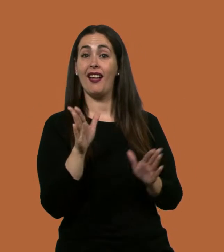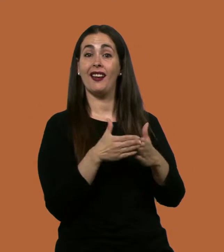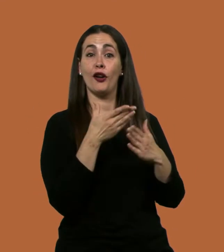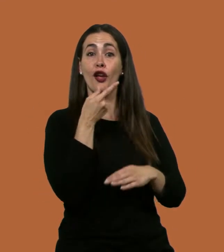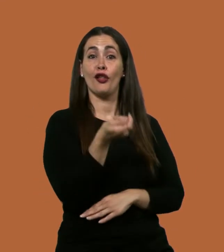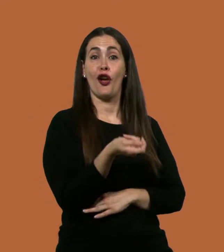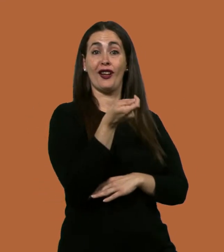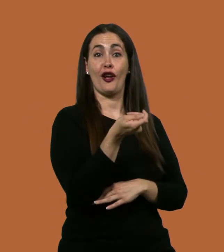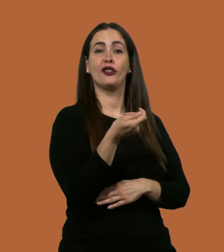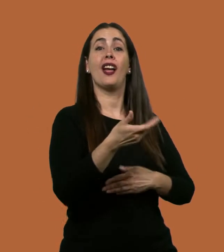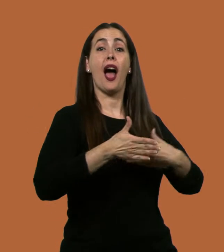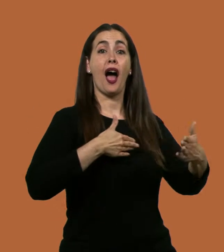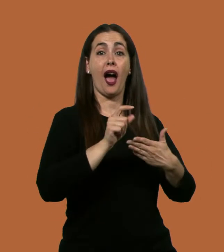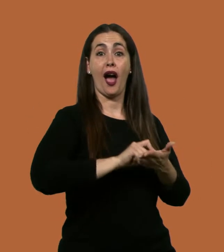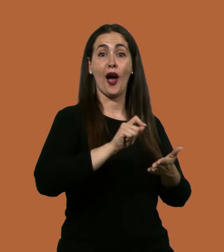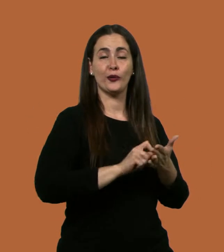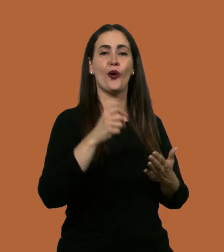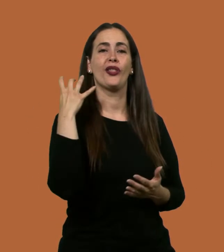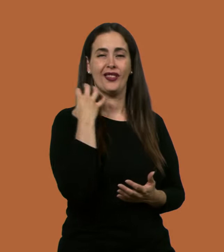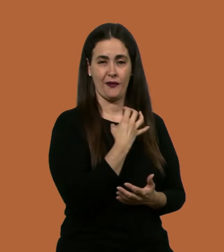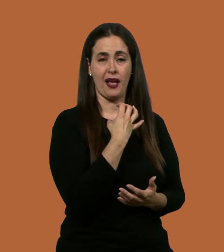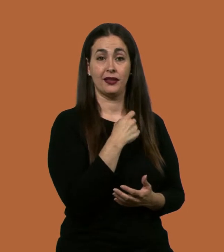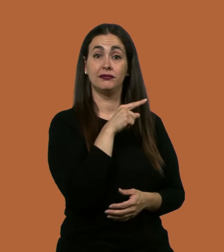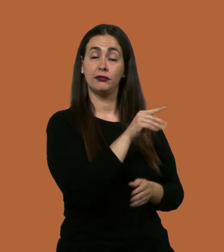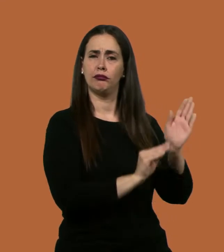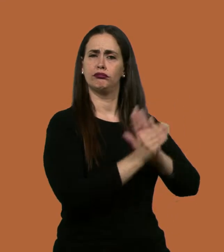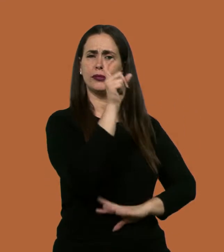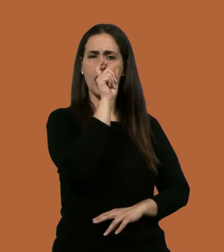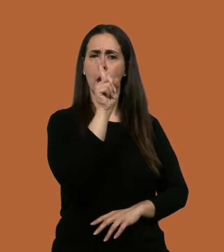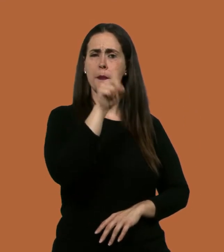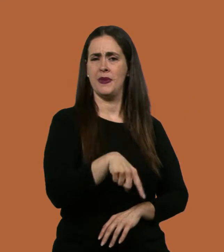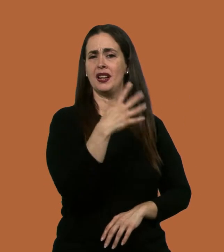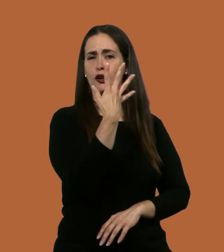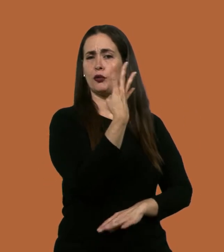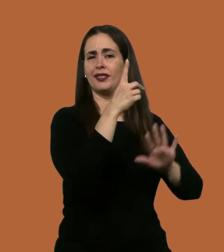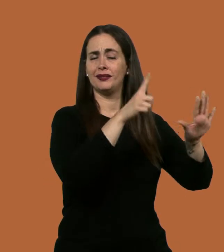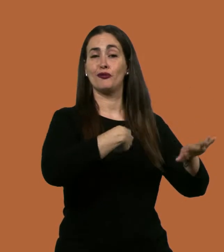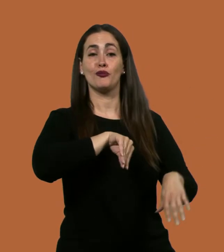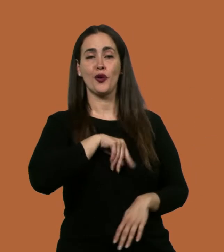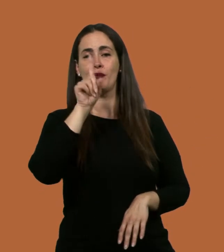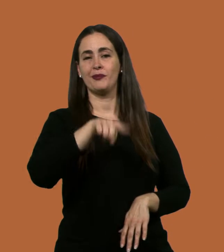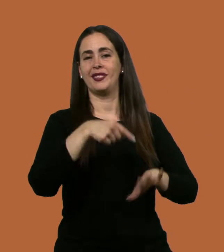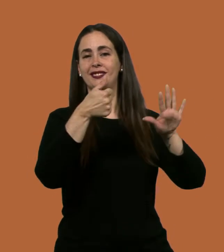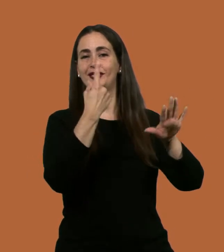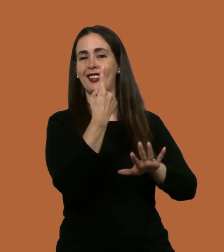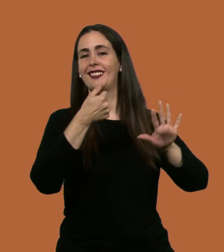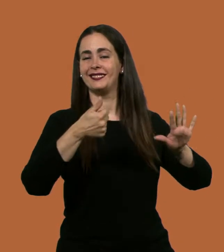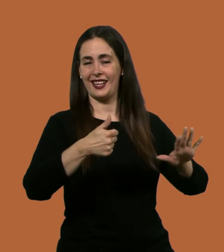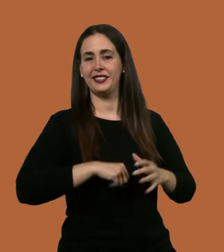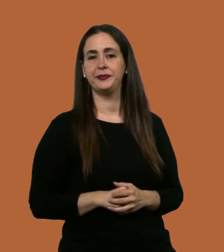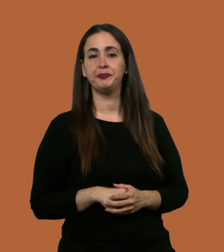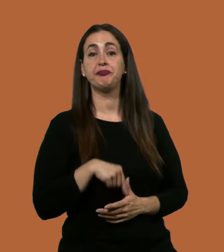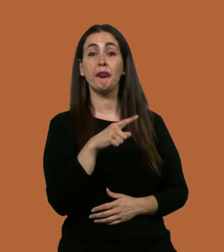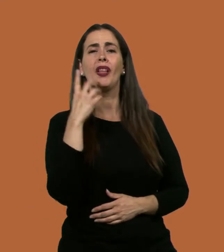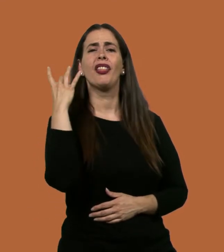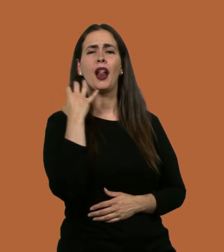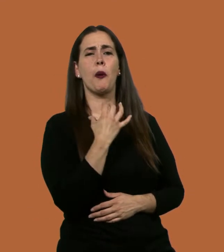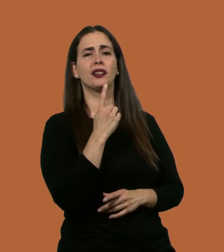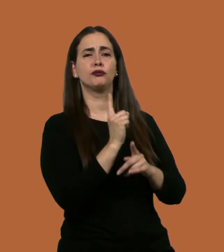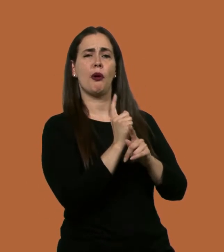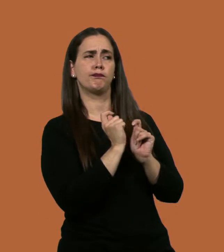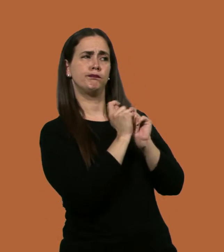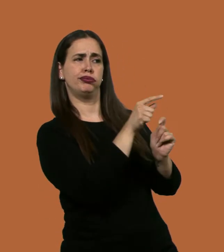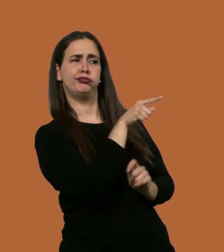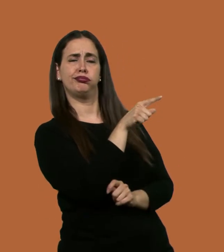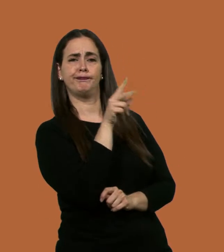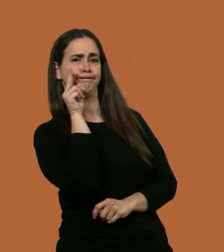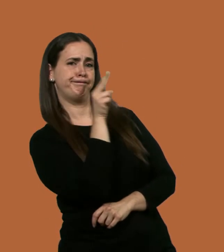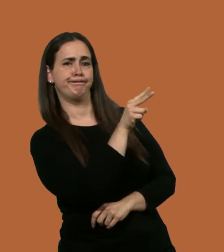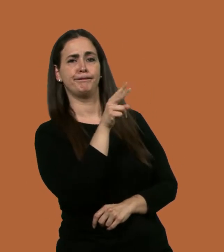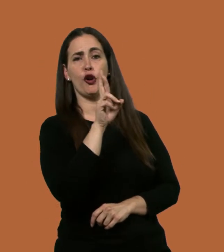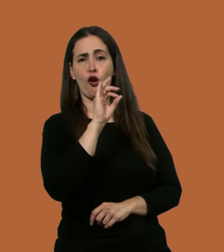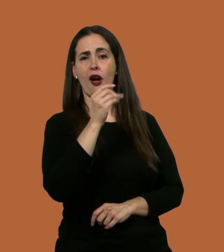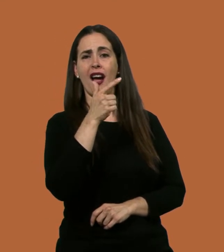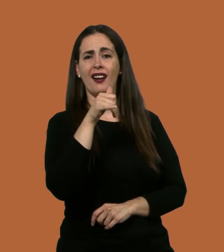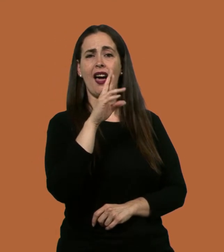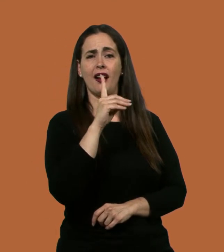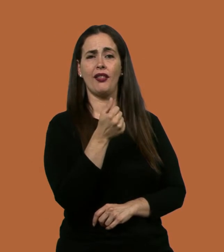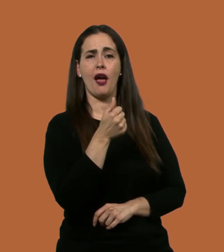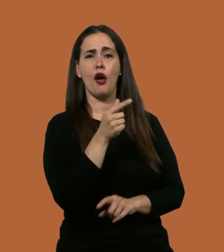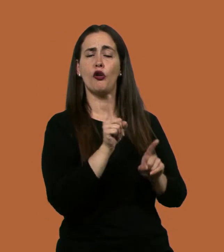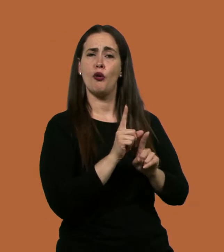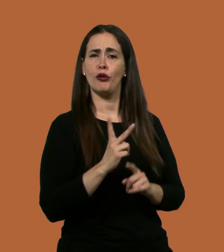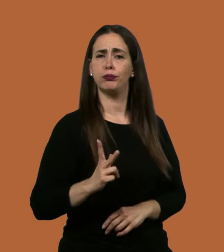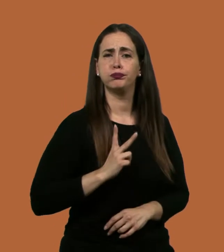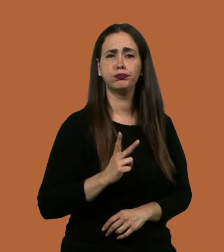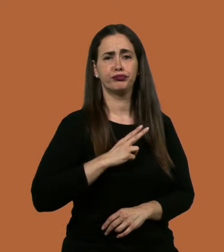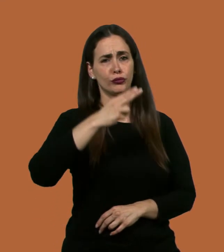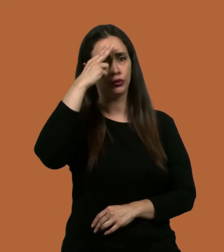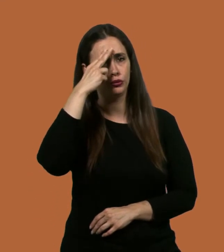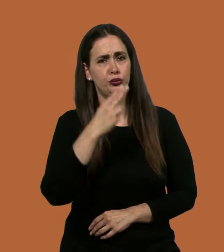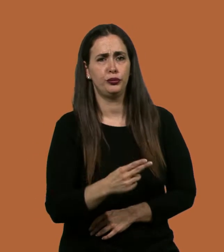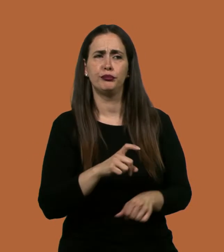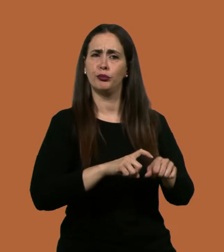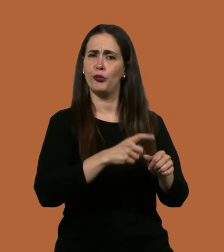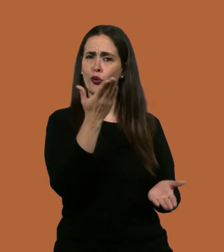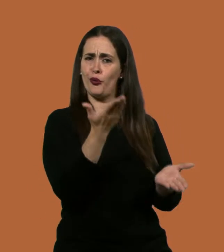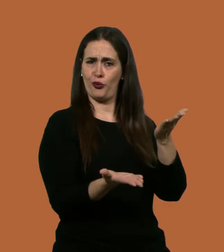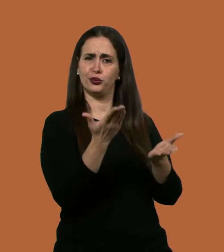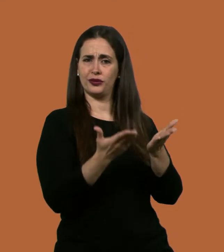A El Quixot Cervantes (1547-1616) retrata un Rocaguinarda cortès, cavallerós i justicier.